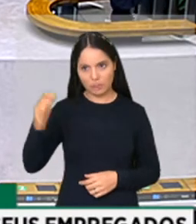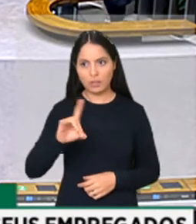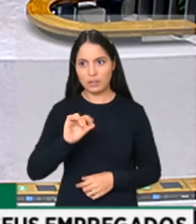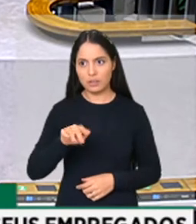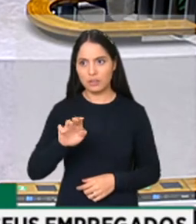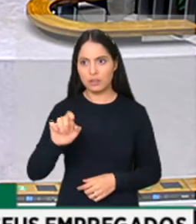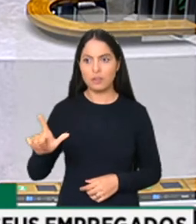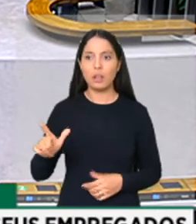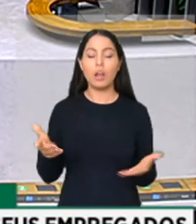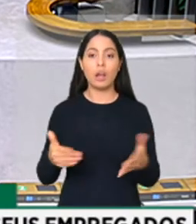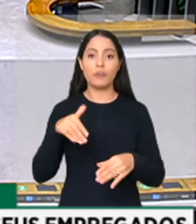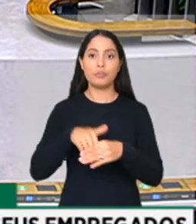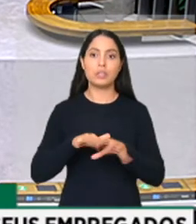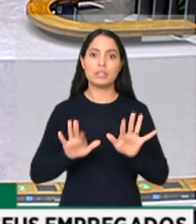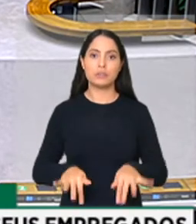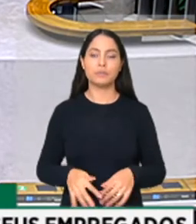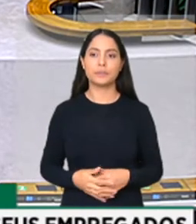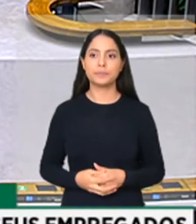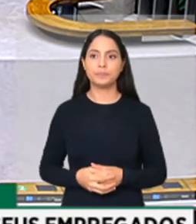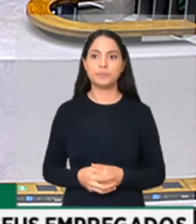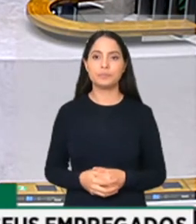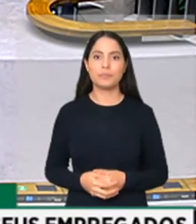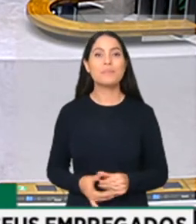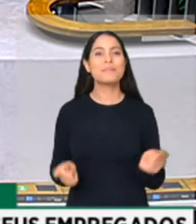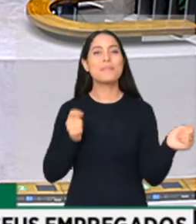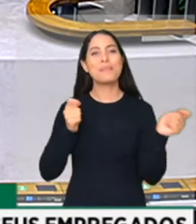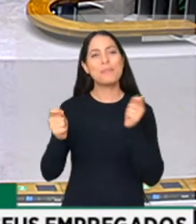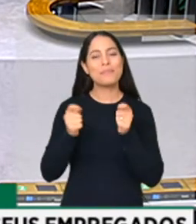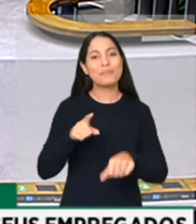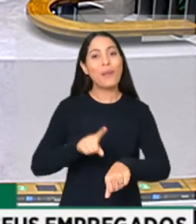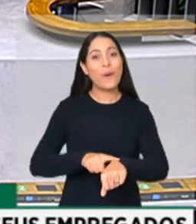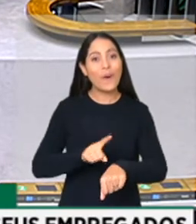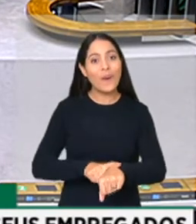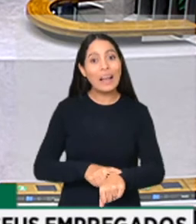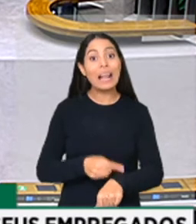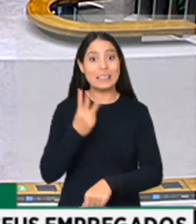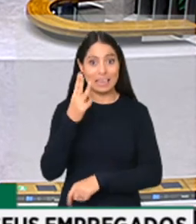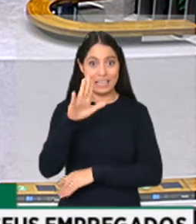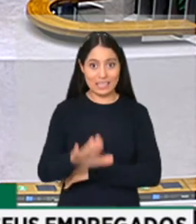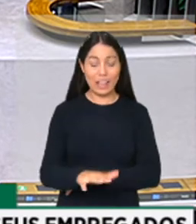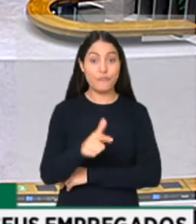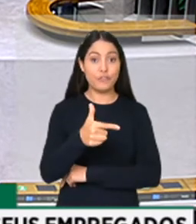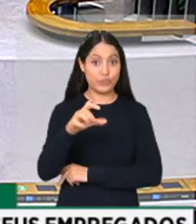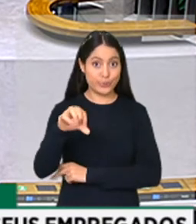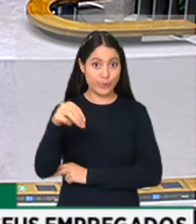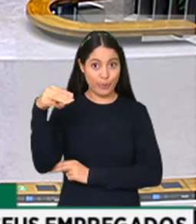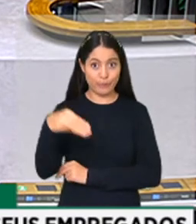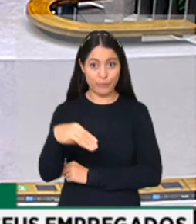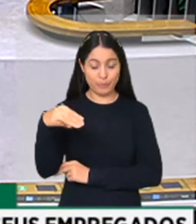LÁ . PARABÉNS. [PRESIDENTE]: OBRIGADO DEPUTADO DANIEL, ENCERRADA A VOTAÇÃO. [NARRADOR]: AGORA TRÊS E VINTE E NOVE, ENCERRADA A VOTAÇÃO DE RETIRADA DE PAUTA